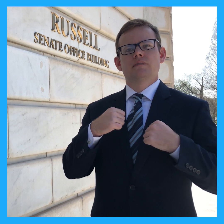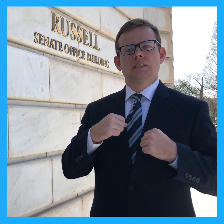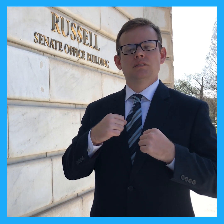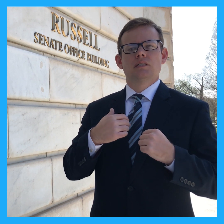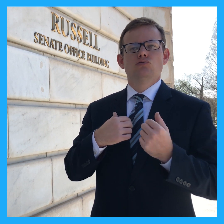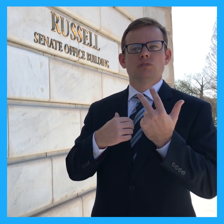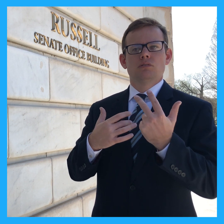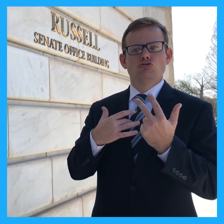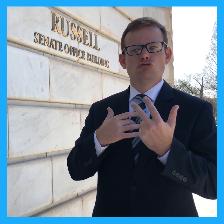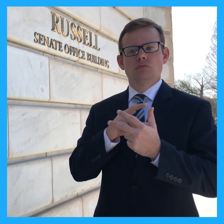El Departamento de Defensa tiene tres inquietudes.